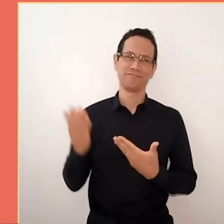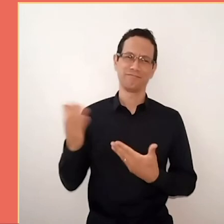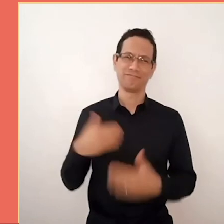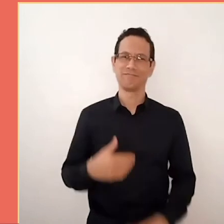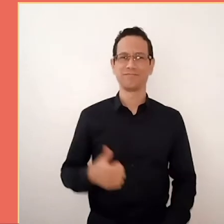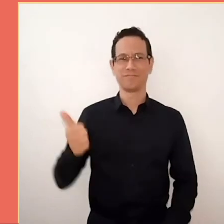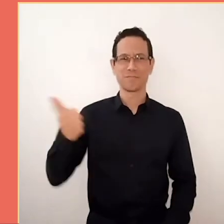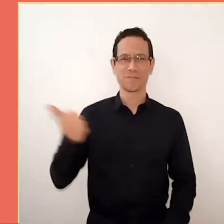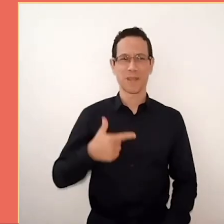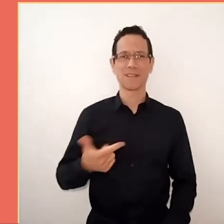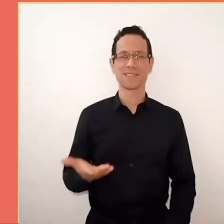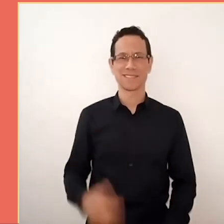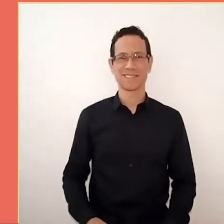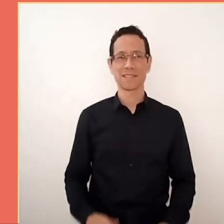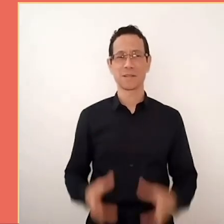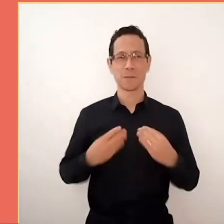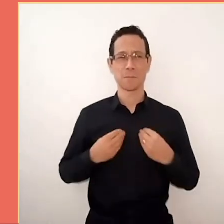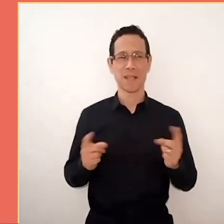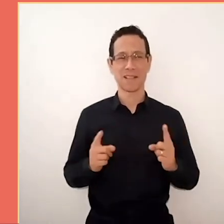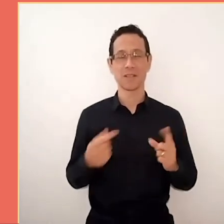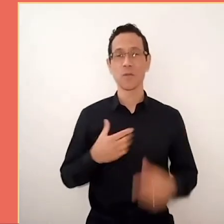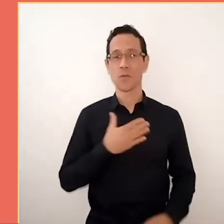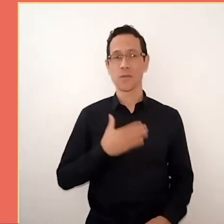Gostei muito de ouvir Mônica e Luciana,